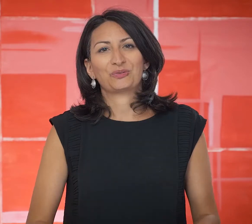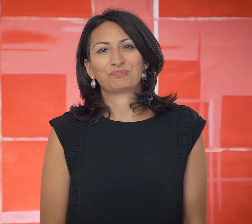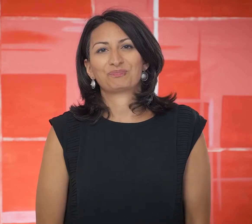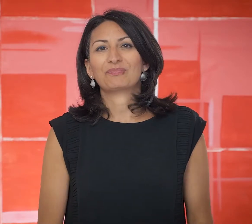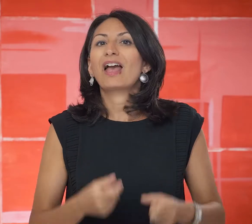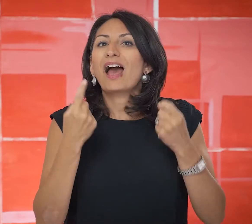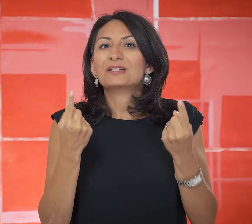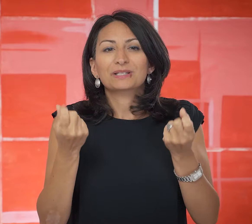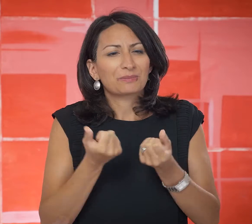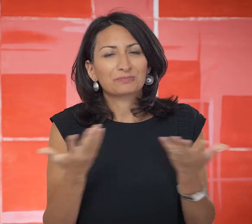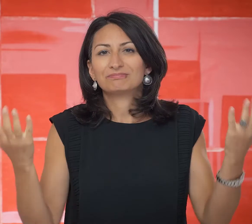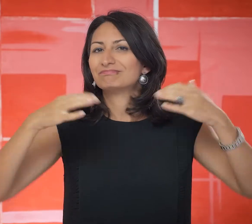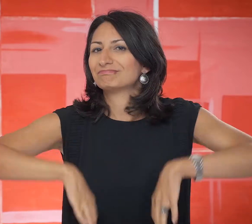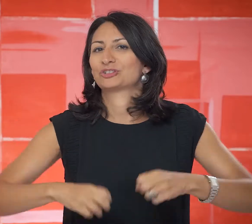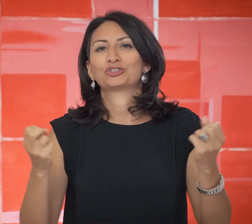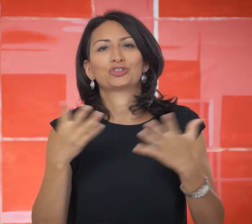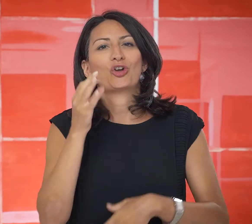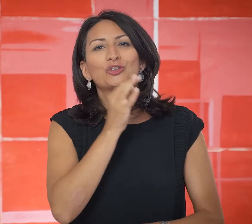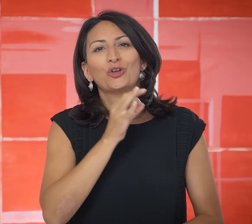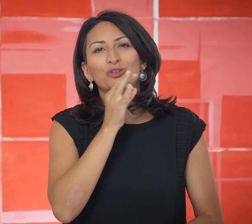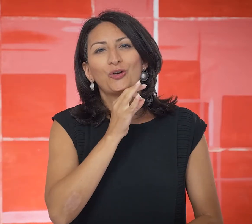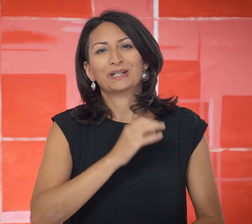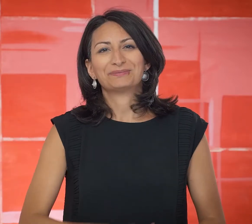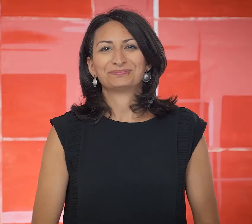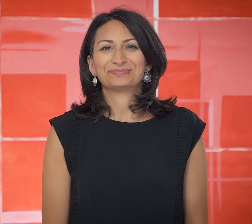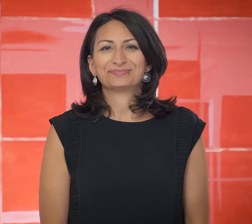Vi aspettiamo il 18 ottobre!